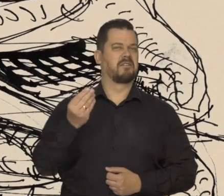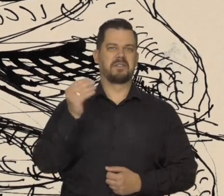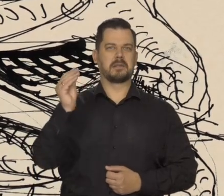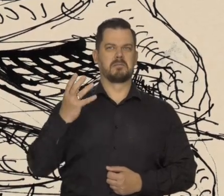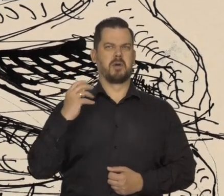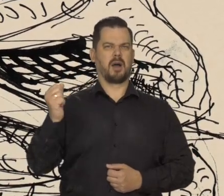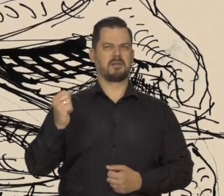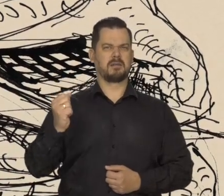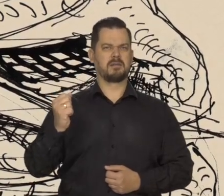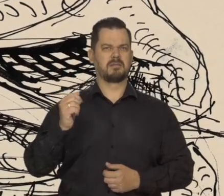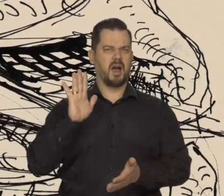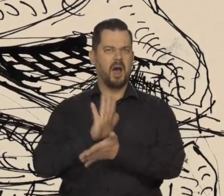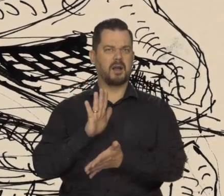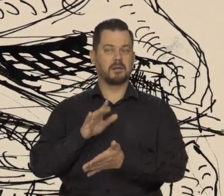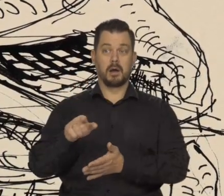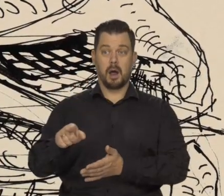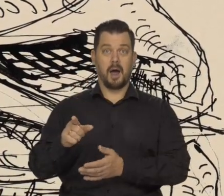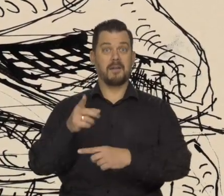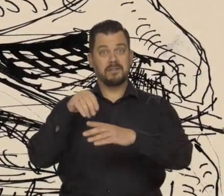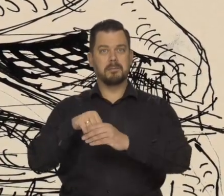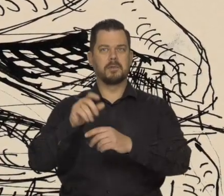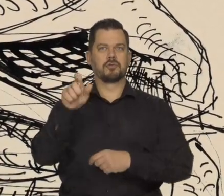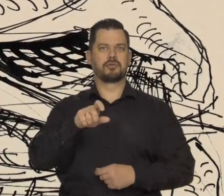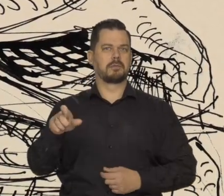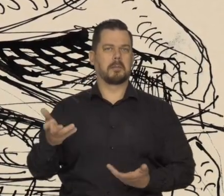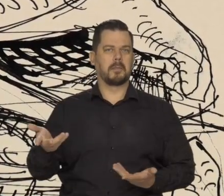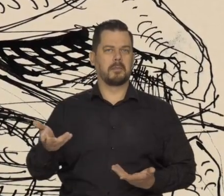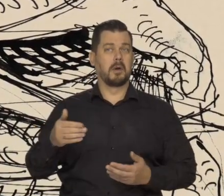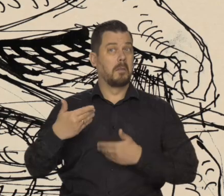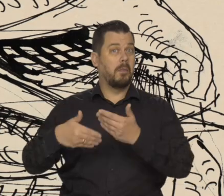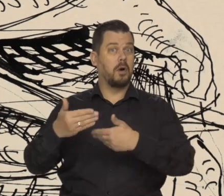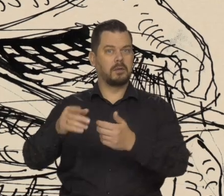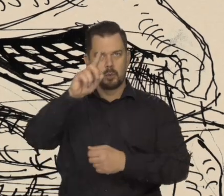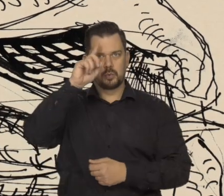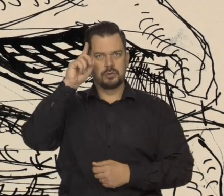Tamci – myślał – byli większymi bohaterami, choć na ich grobach nie postawią krzyży.